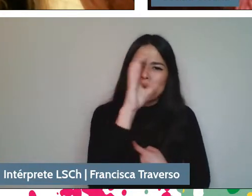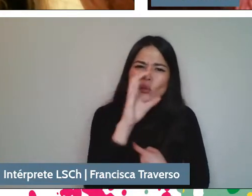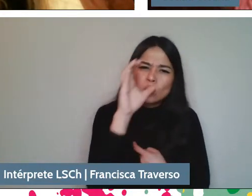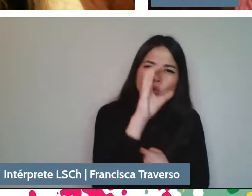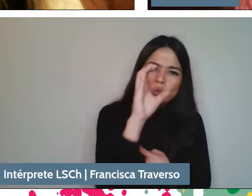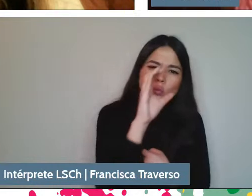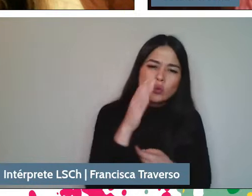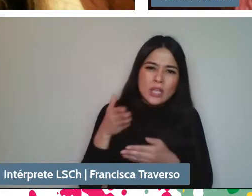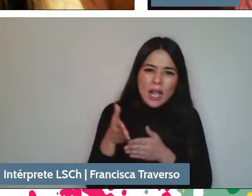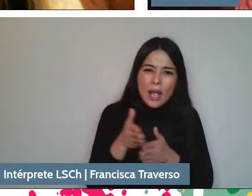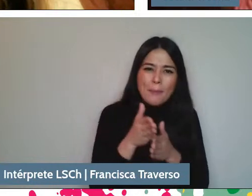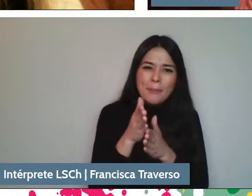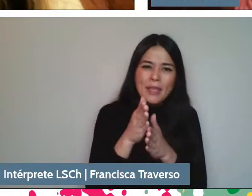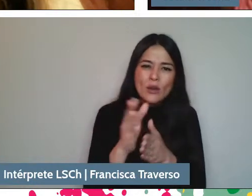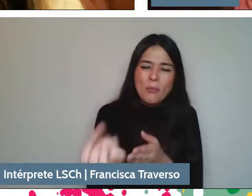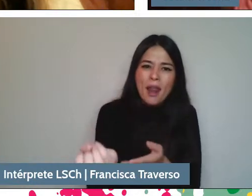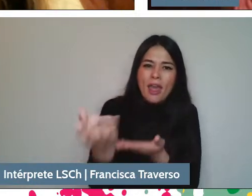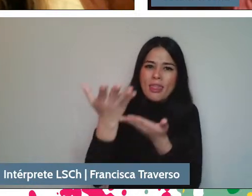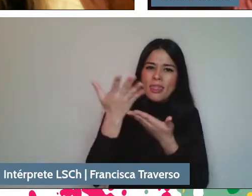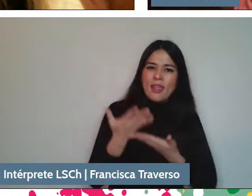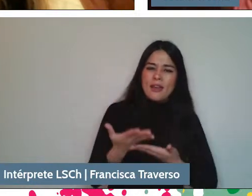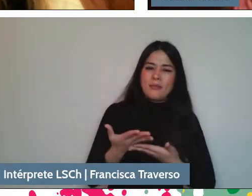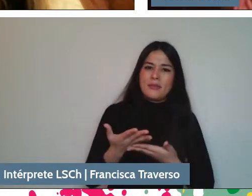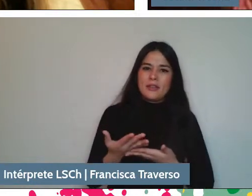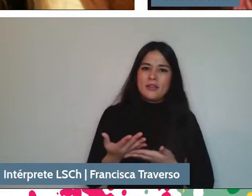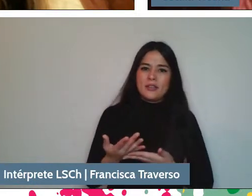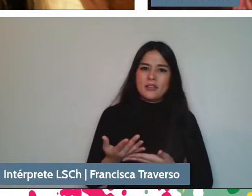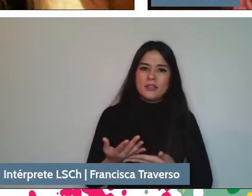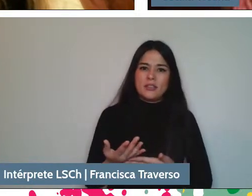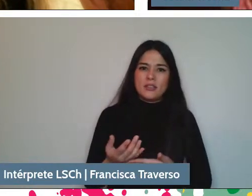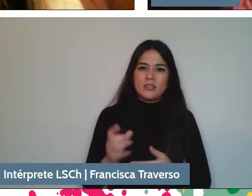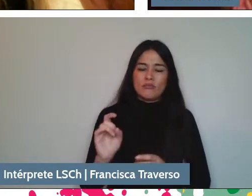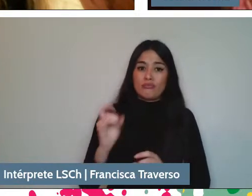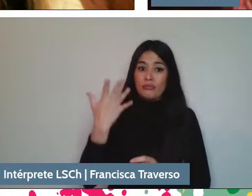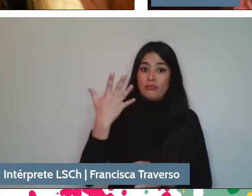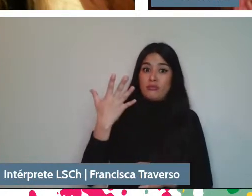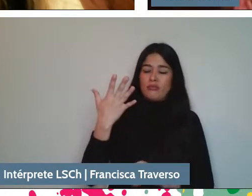para aparecerte o aparecerse en tu vida.